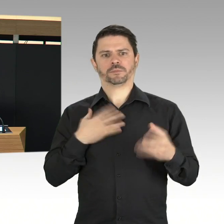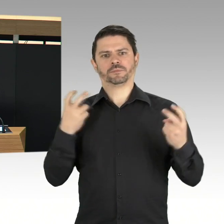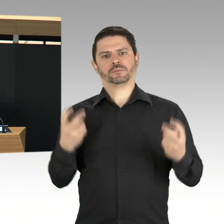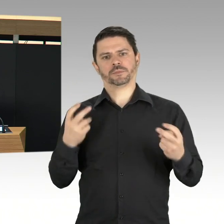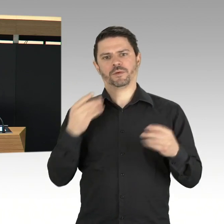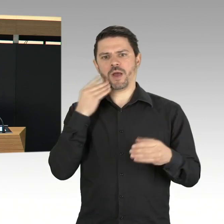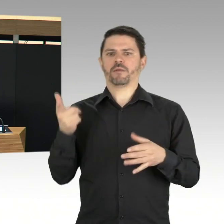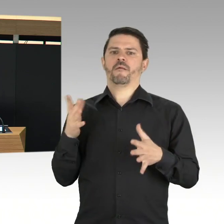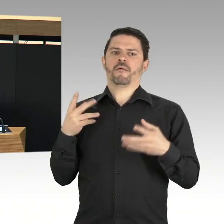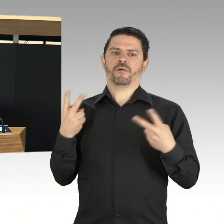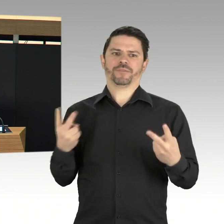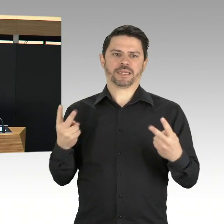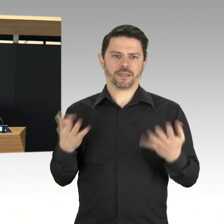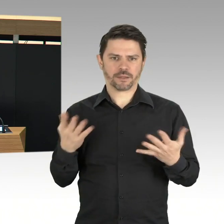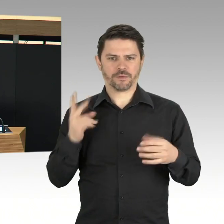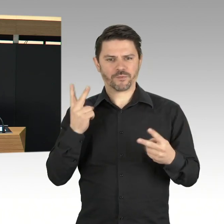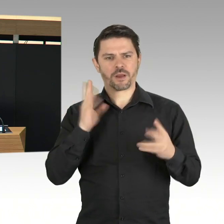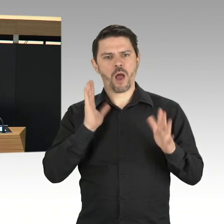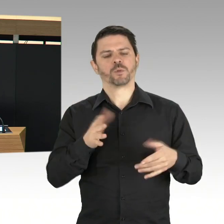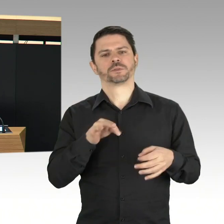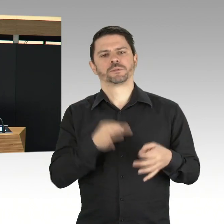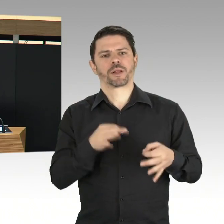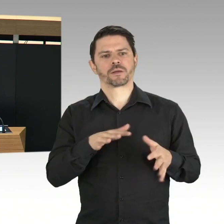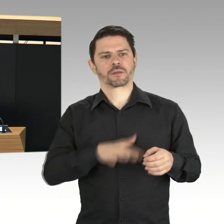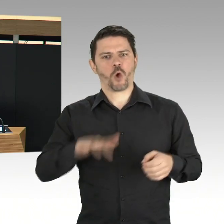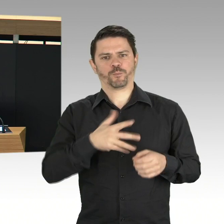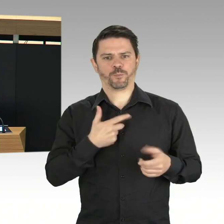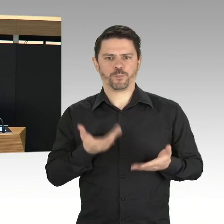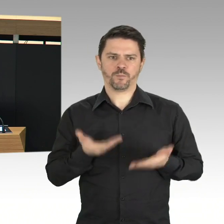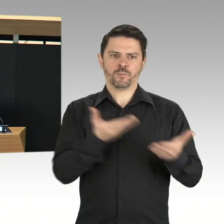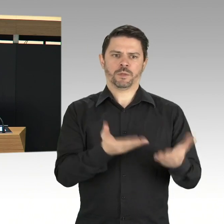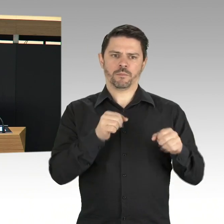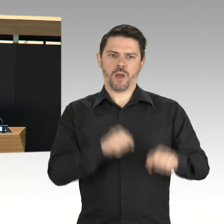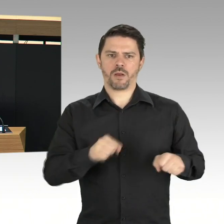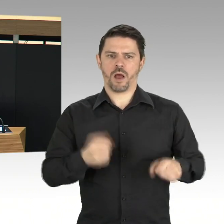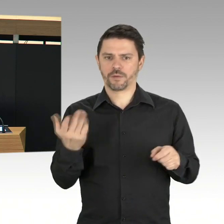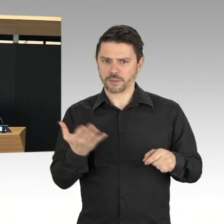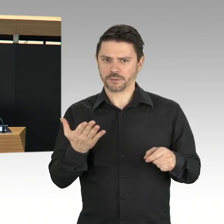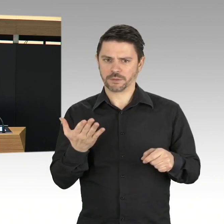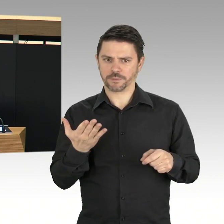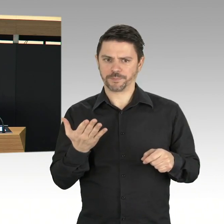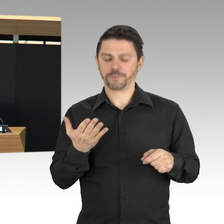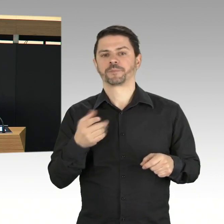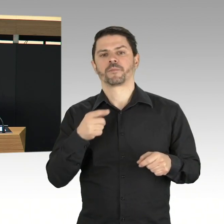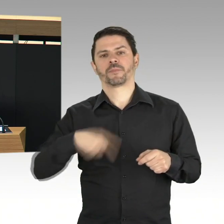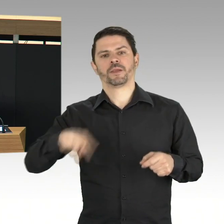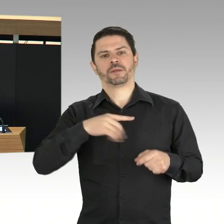nochmals kurz die Kernelemente des Gesetzes benennen. Mietenstopp, Mietobergrenzen bei Wiedervermietung